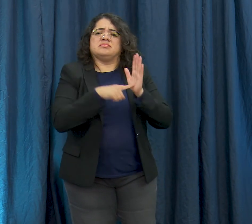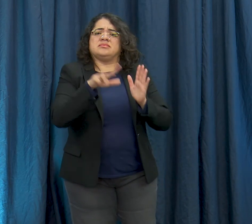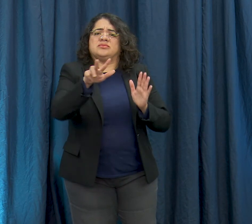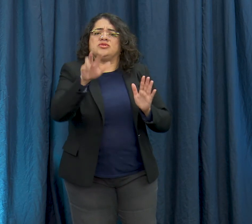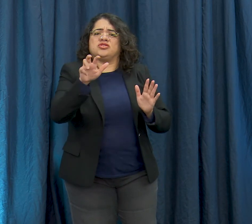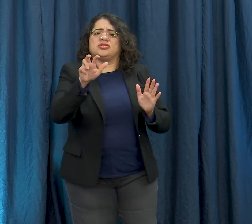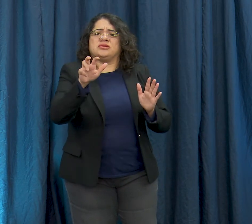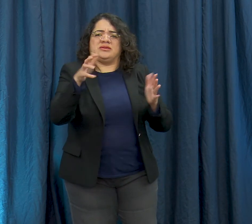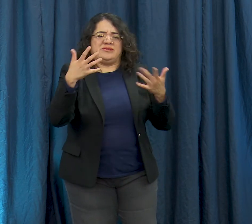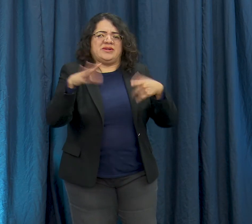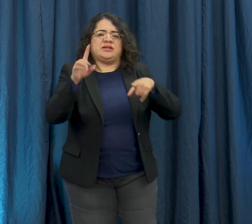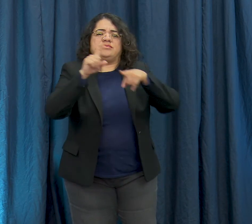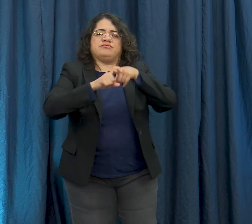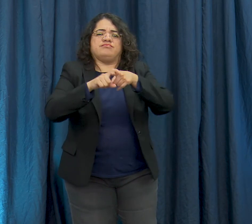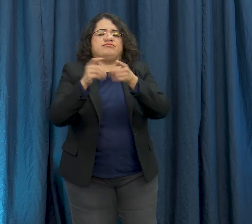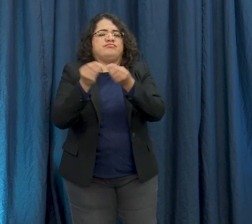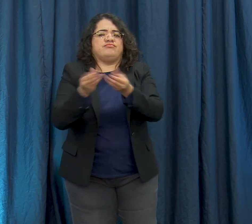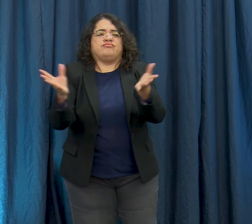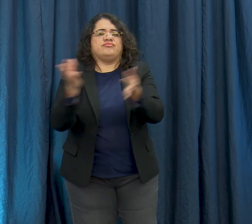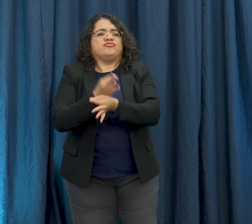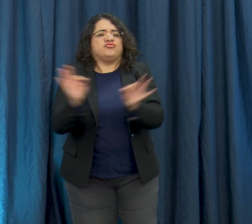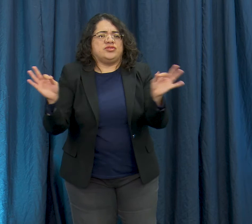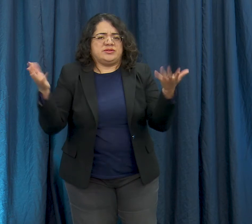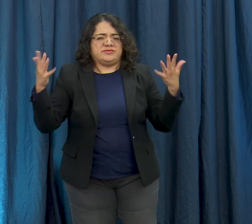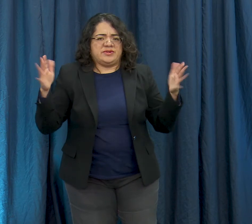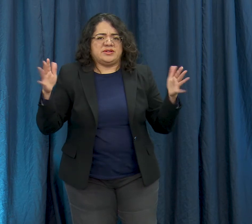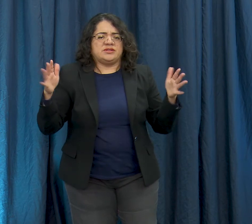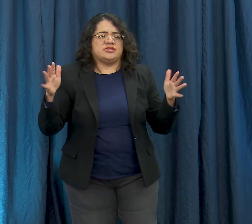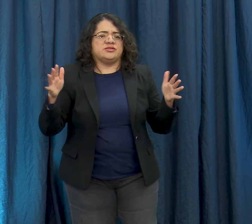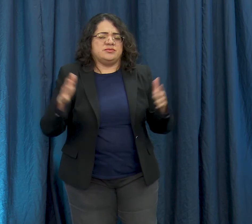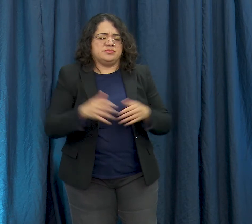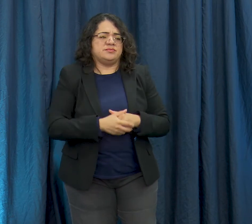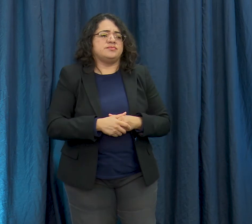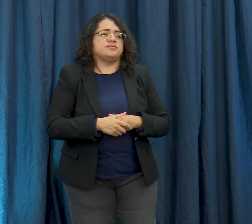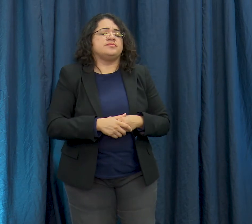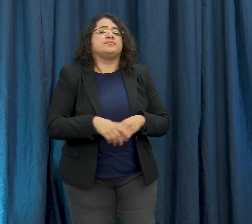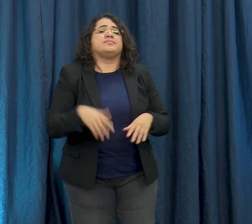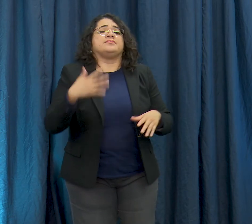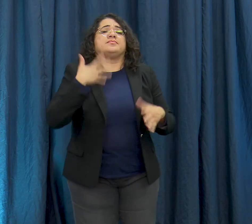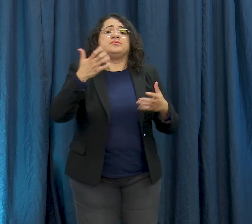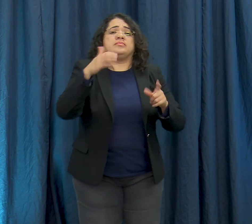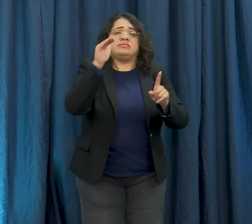de estacionamiento grati toes quiero record our Laza todos que cualquier a